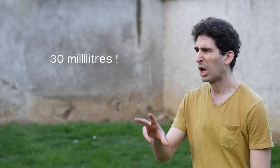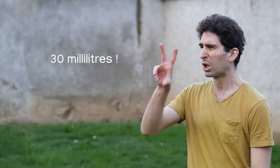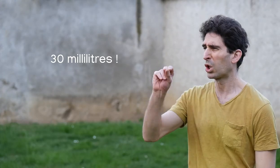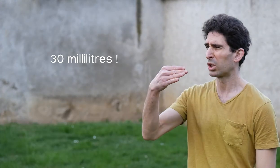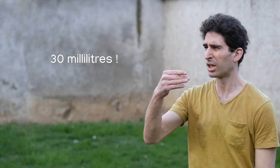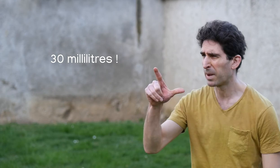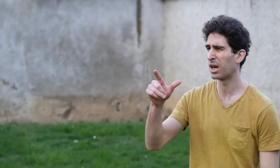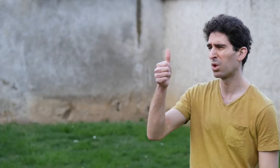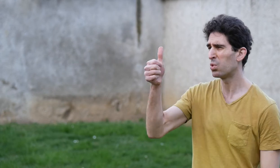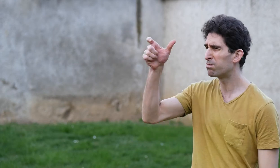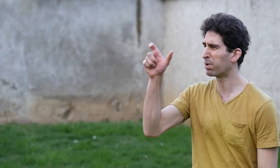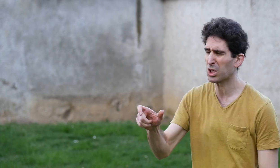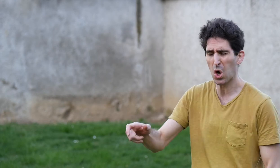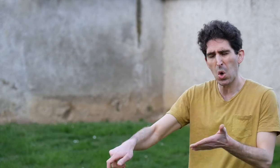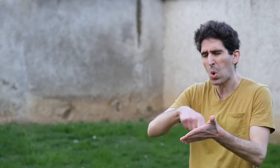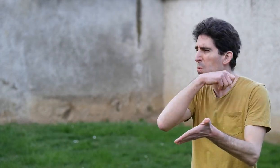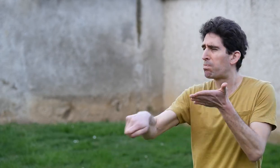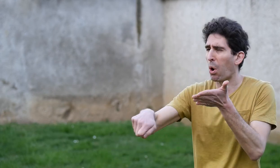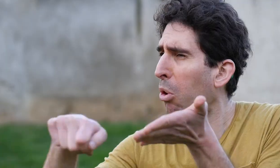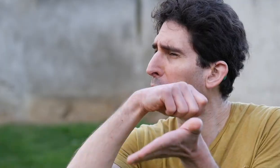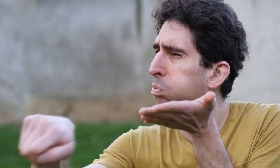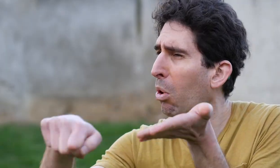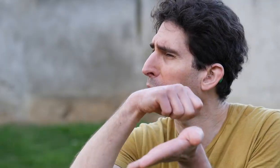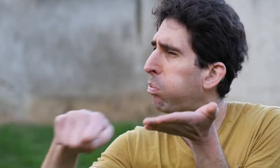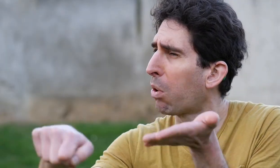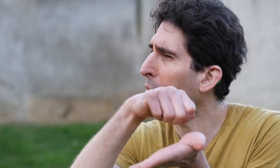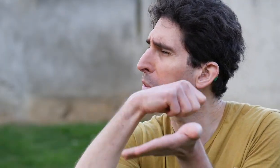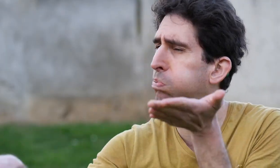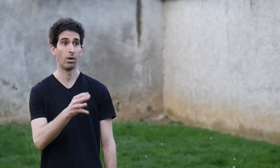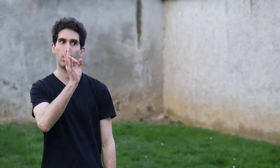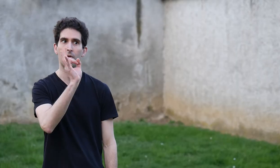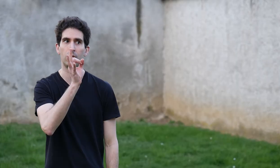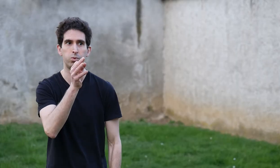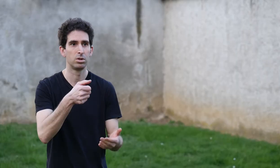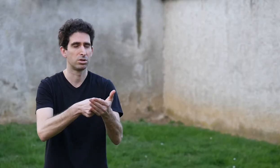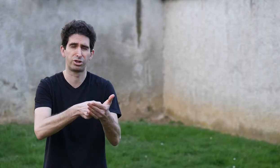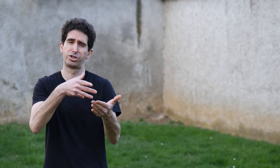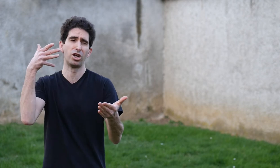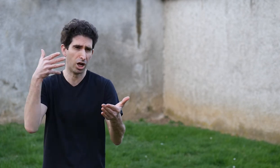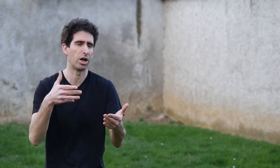30 ml pour une personne ?! *Paie, paie, paie, paie* Oh oui, c'est cher.